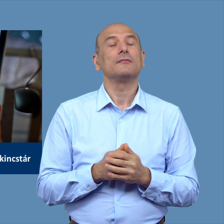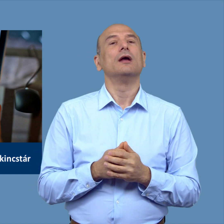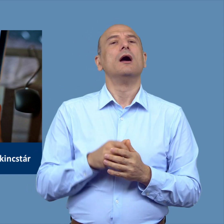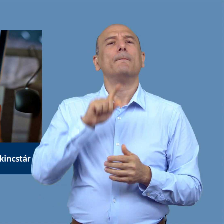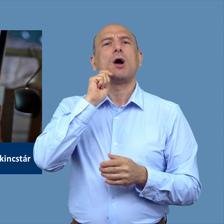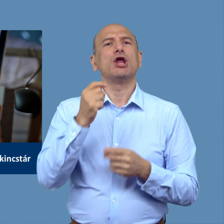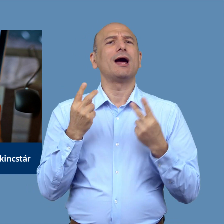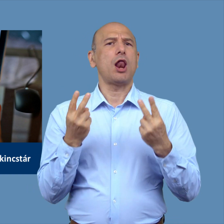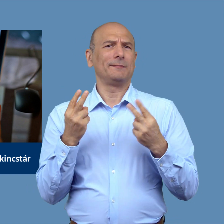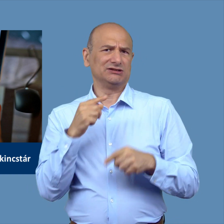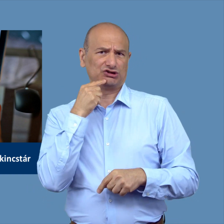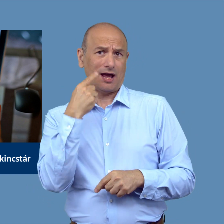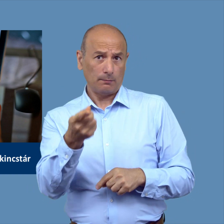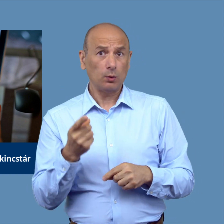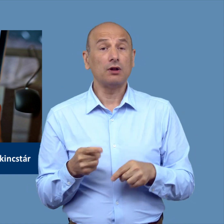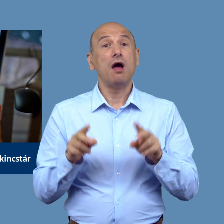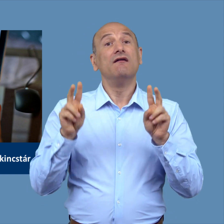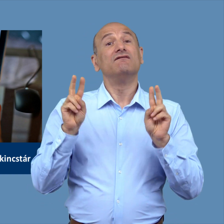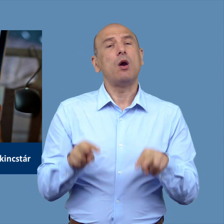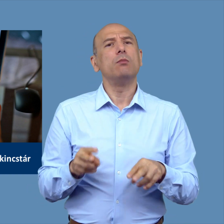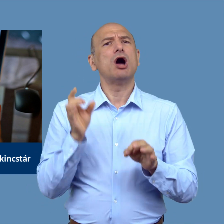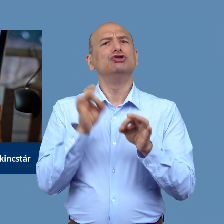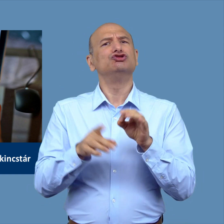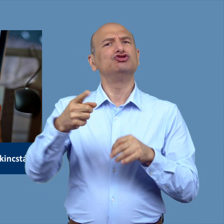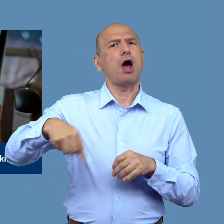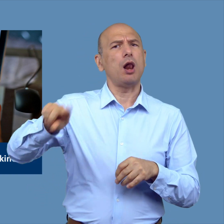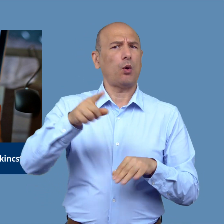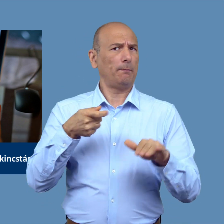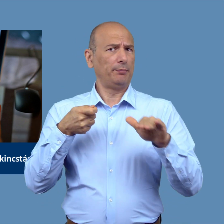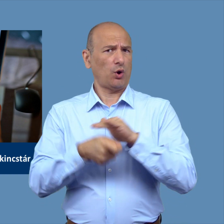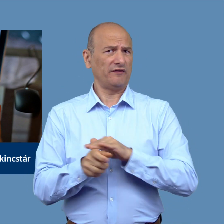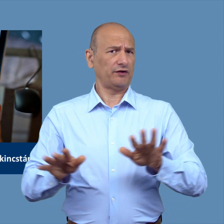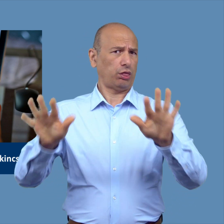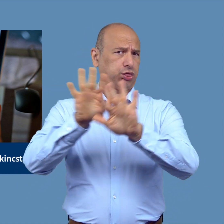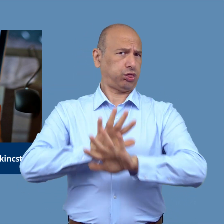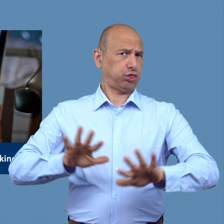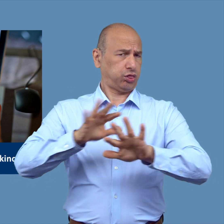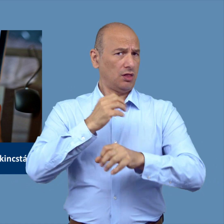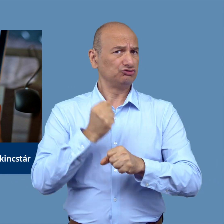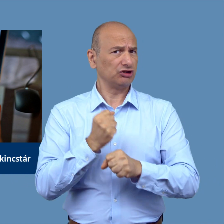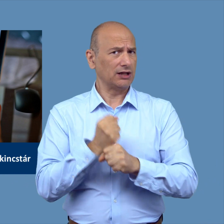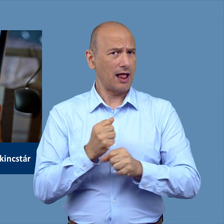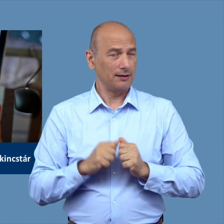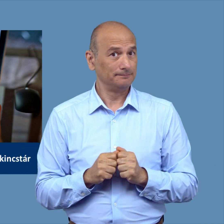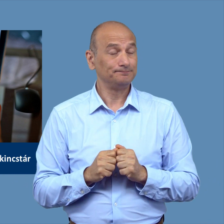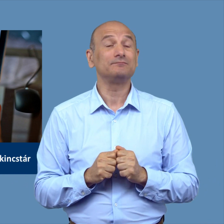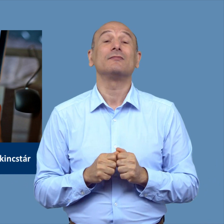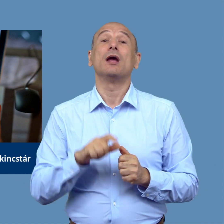Az adathalász csalók egyre kifinomultabb eszközökkel próbálják elérni céljukat - fogalmaz a MÁK tájékoztatója.